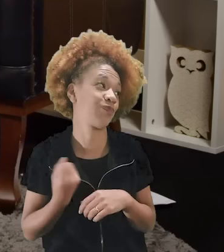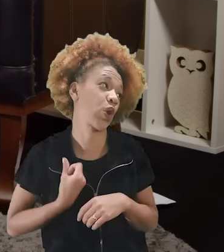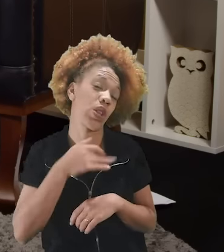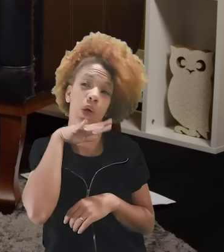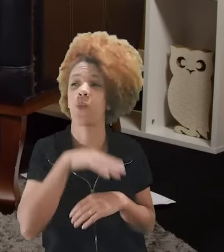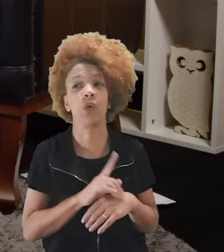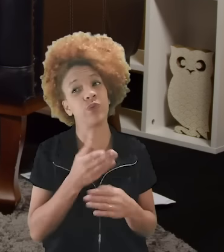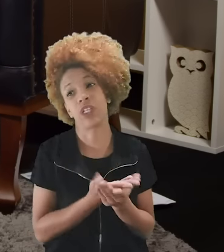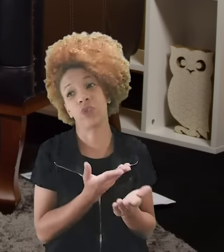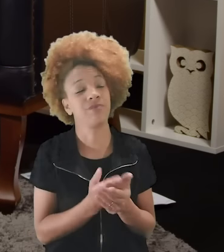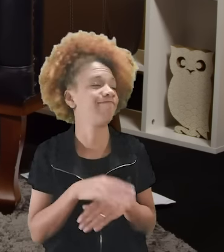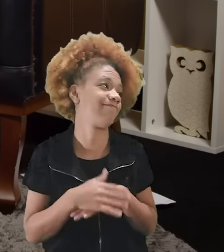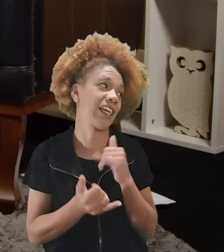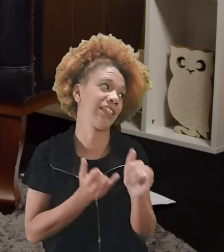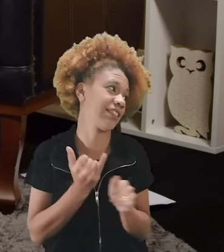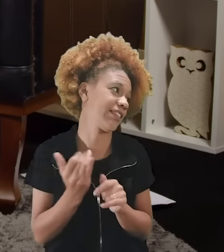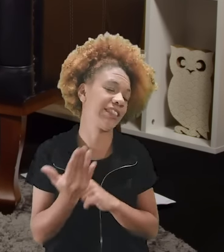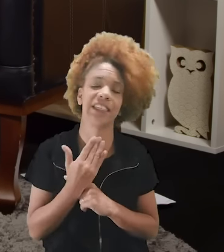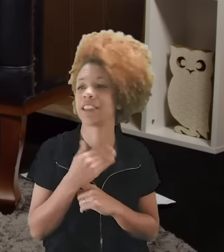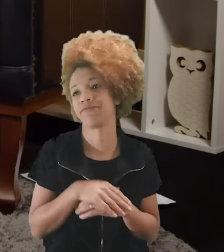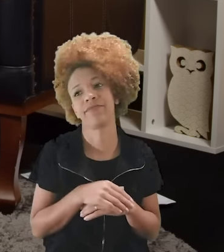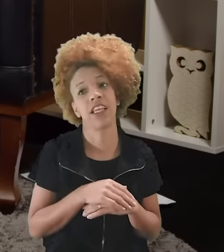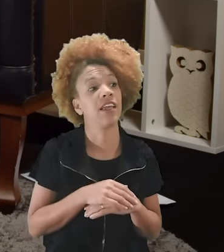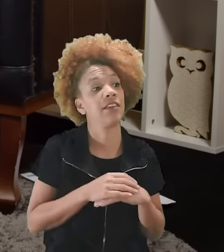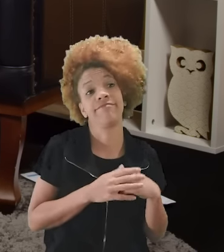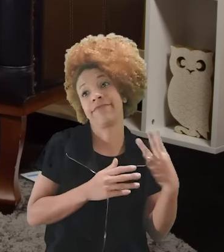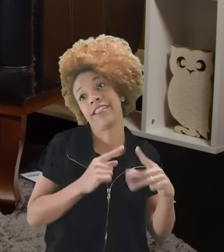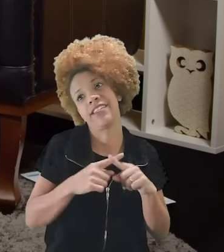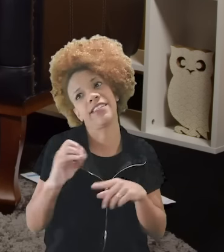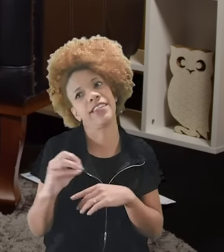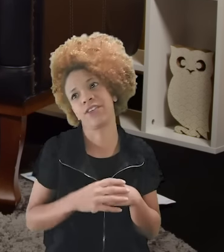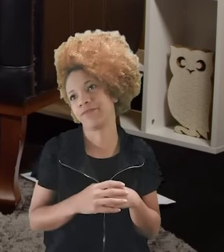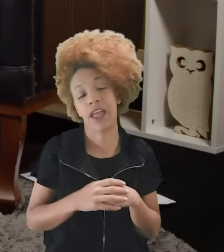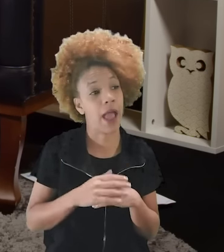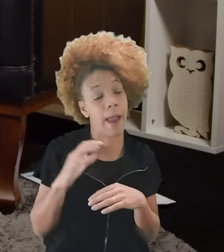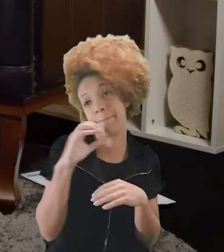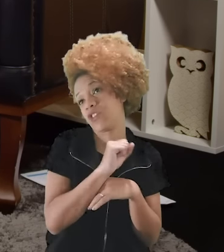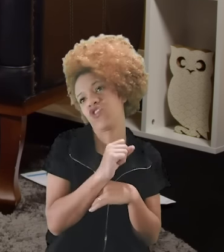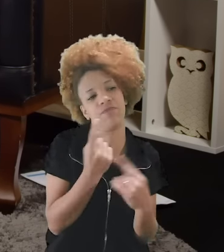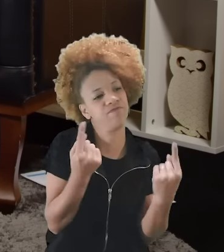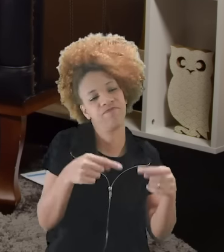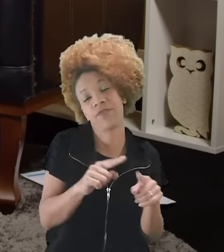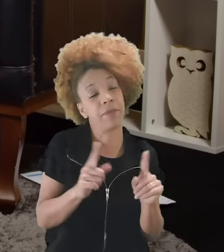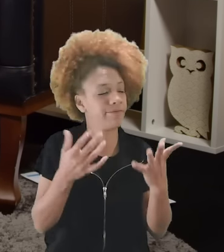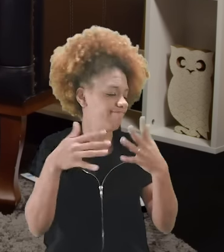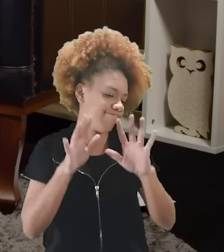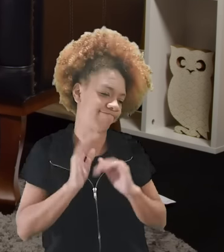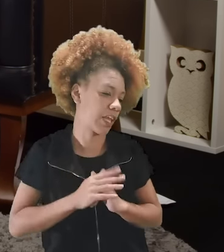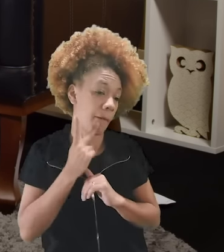ruim Notu internet no Superstar S fazia Gol 3 a 0 assim ó rapidinho tá bombado aí mas enfim meu pai